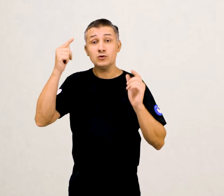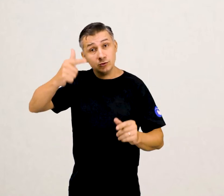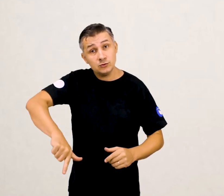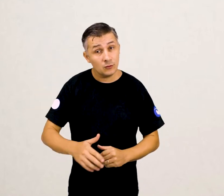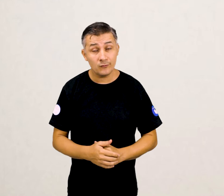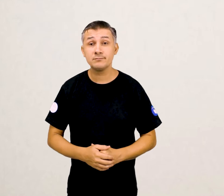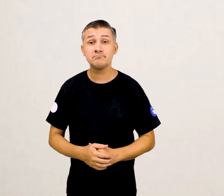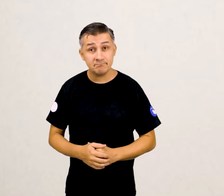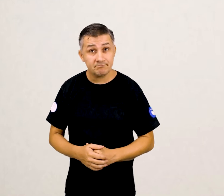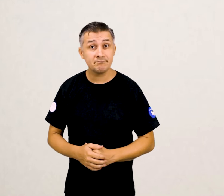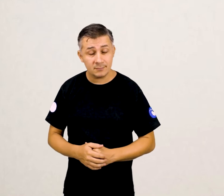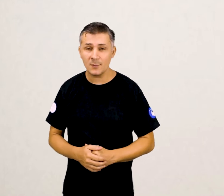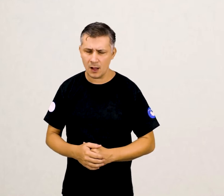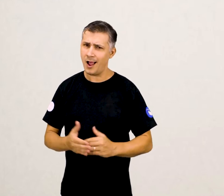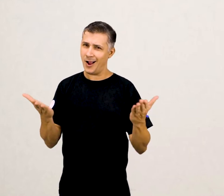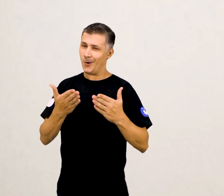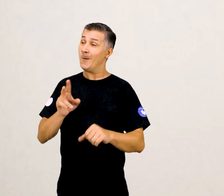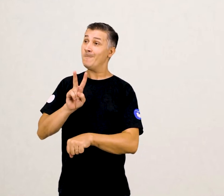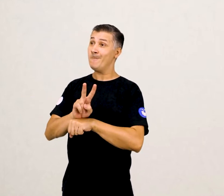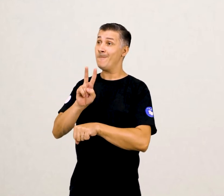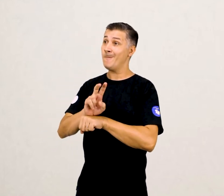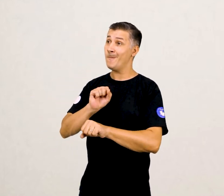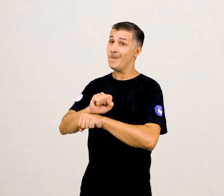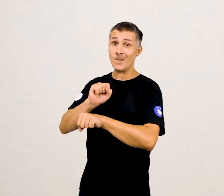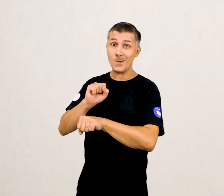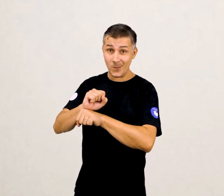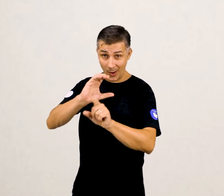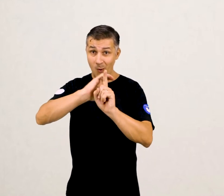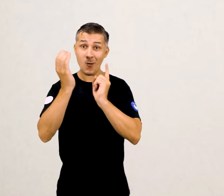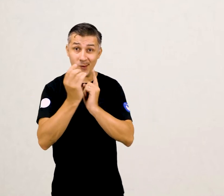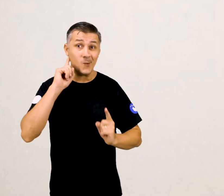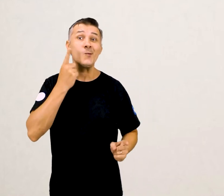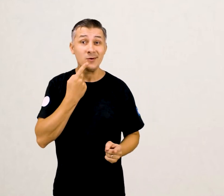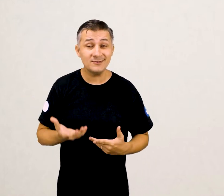Existe agora uma expectativa bem razoável para a comunidade surda.